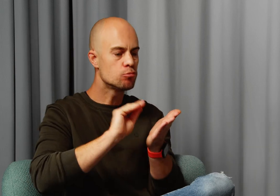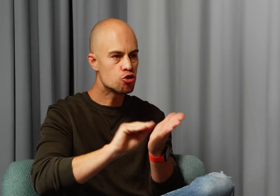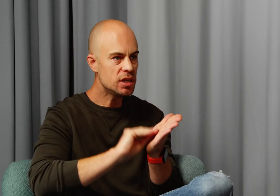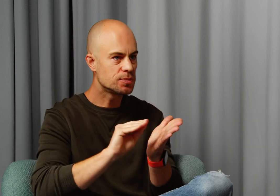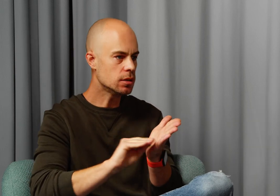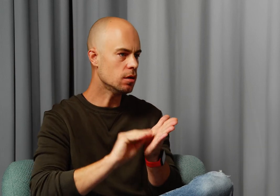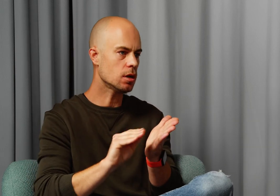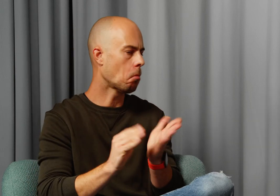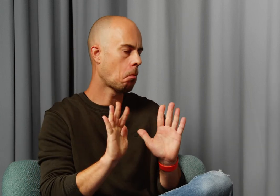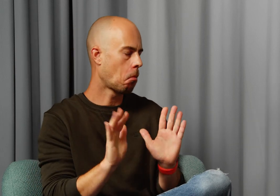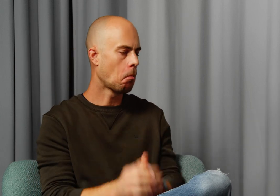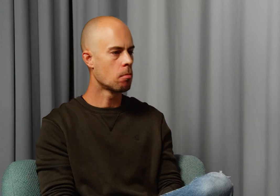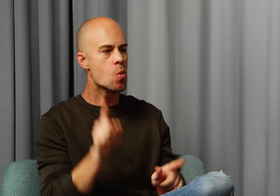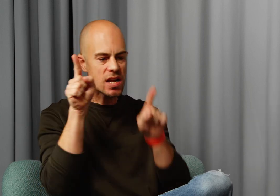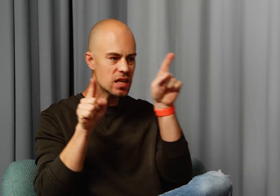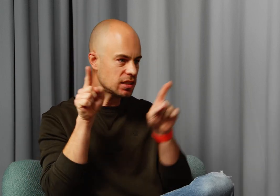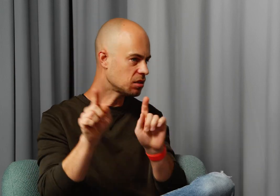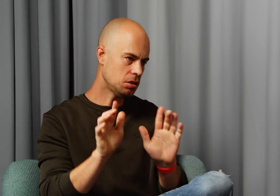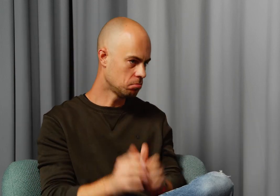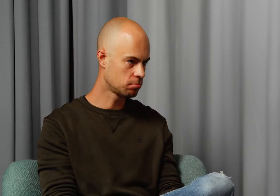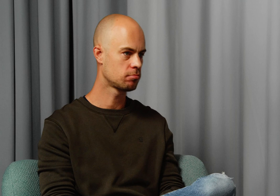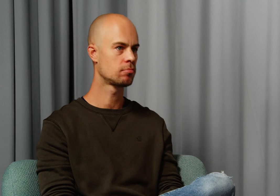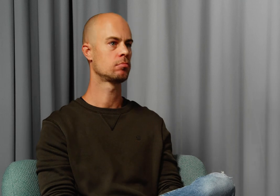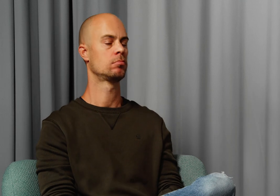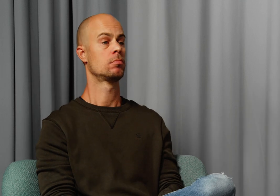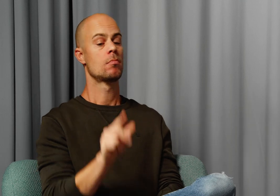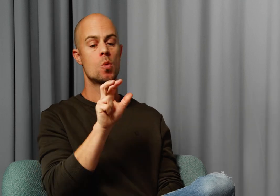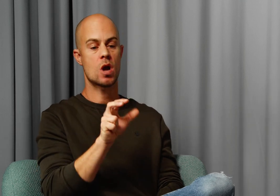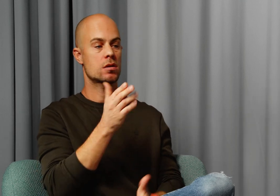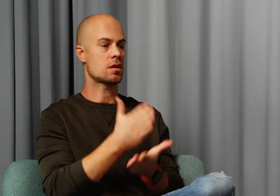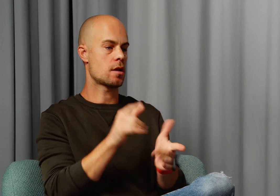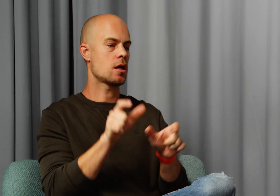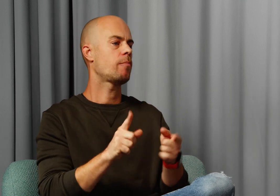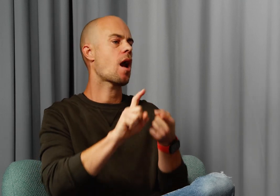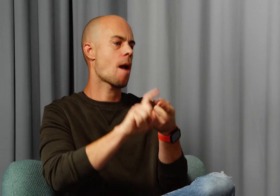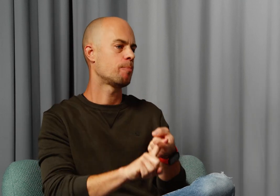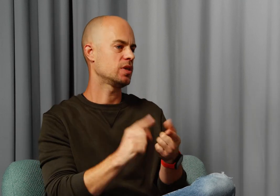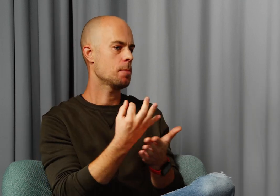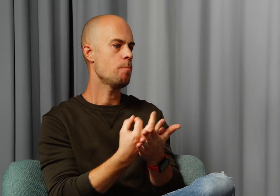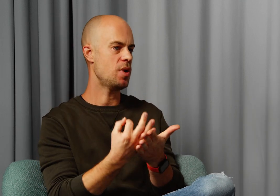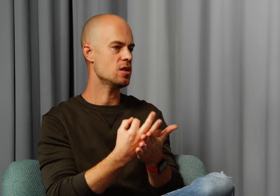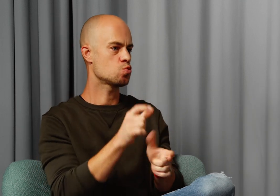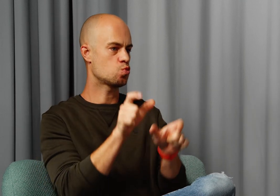Aber die Kommunikation klappt, wenn es Schwierigkeiten gibt durch Gestik oder durch schriftliche Kommunikation.